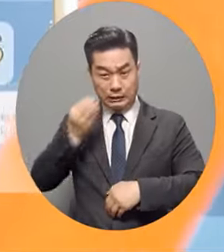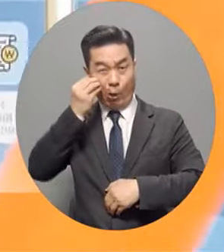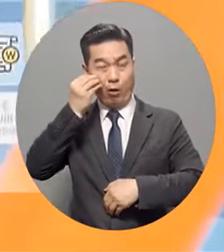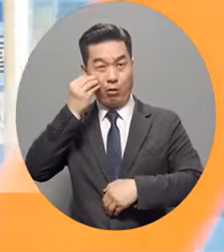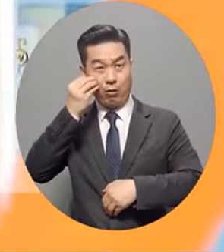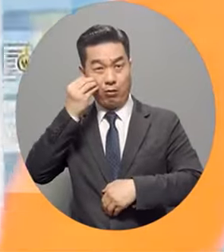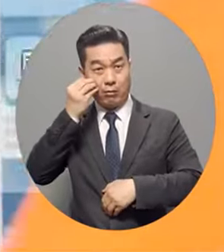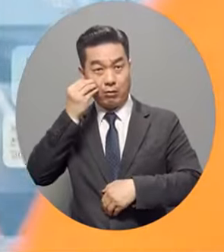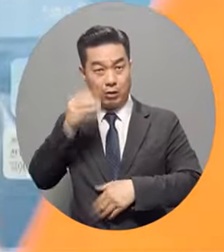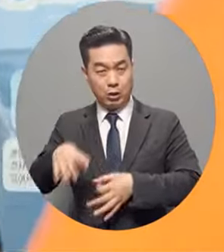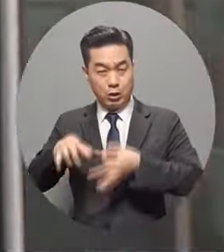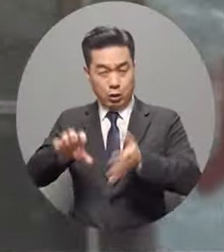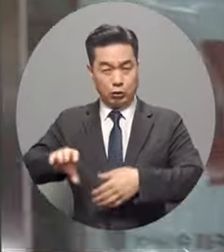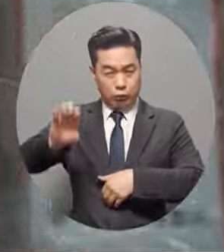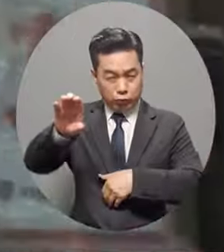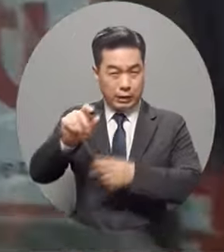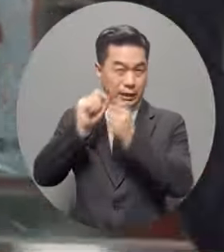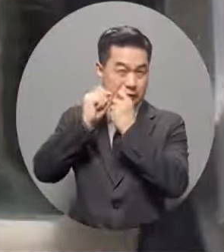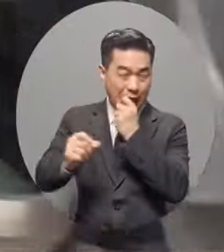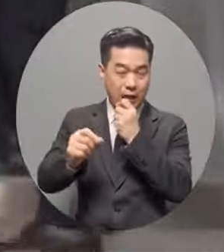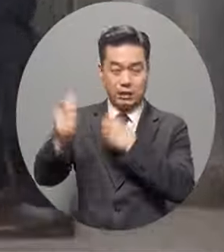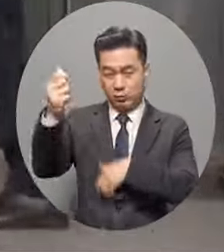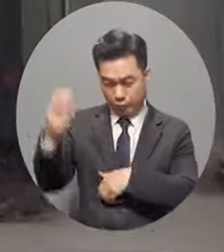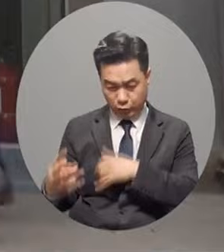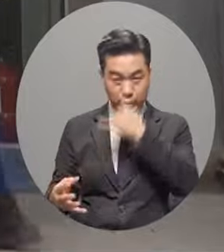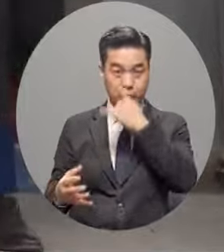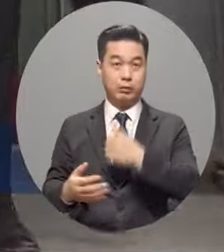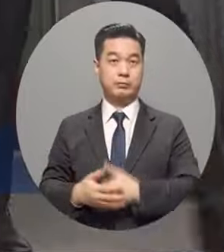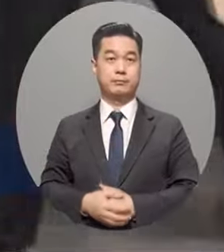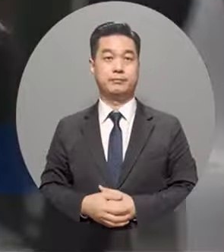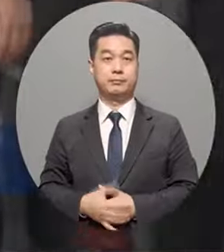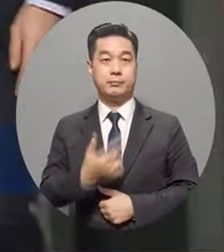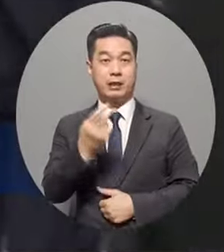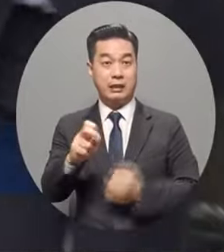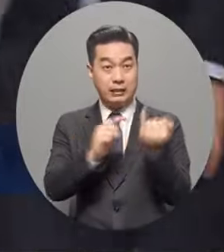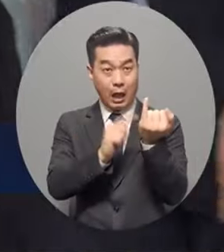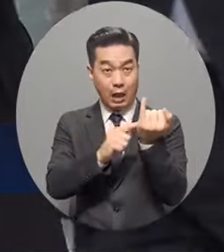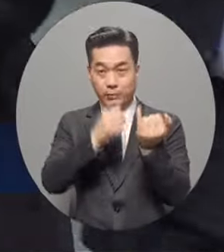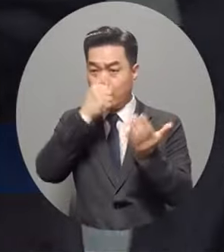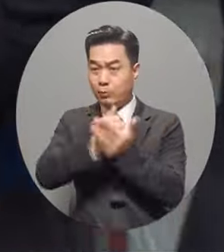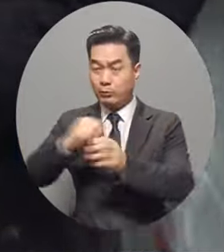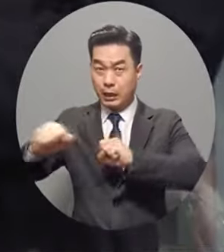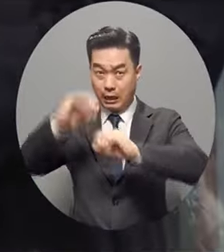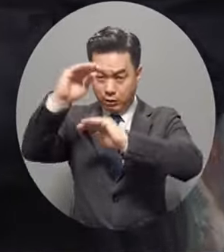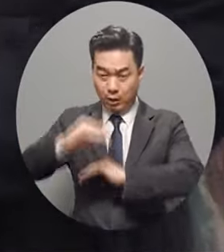재벌가의 숨겨진 3세 행세를 하며 투자 사기를 벌였다는 고소도 잇따랐습니다.